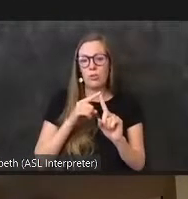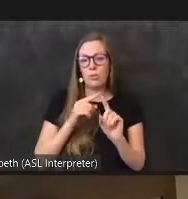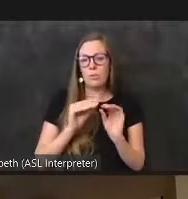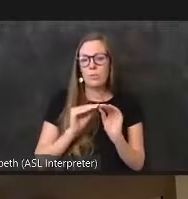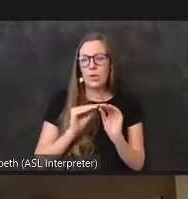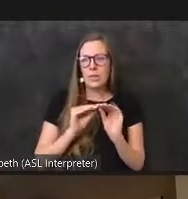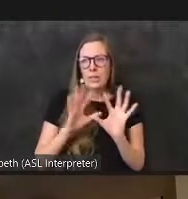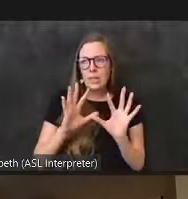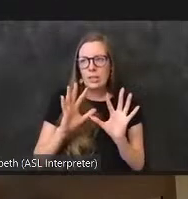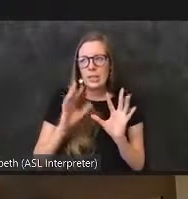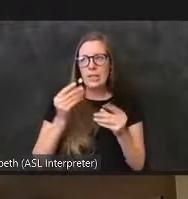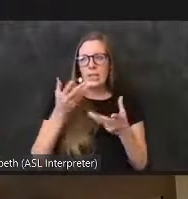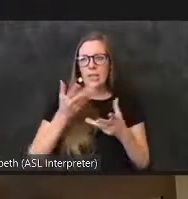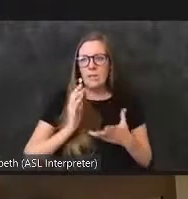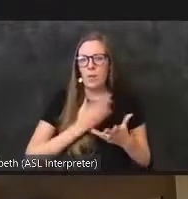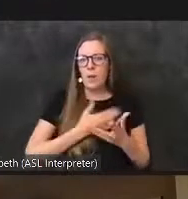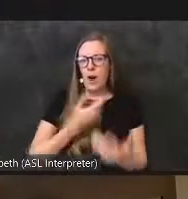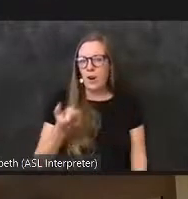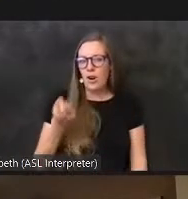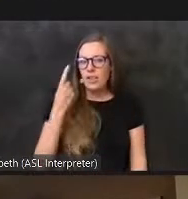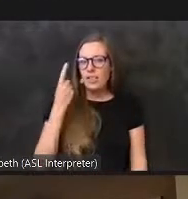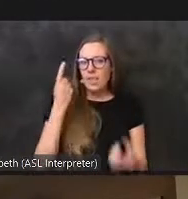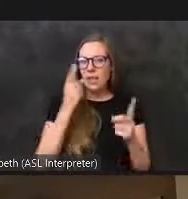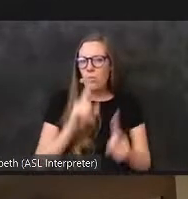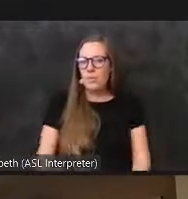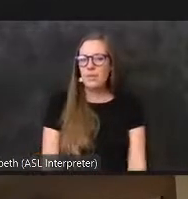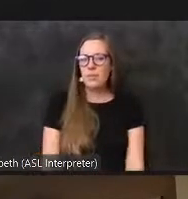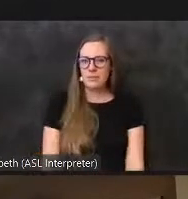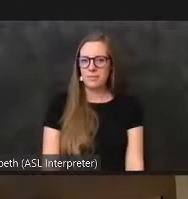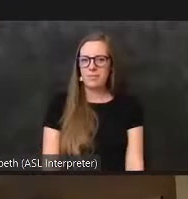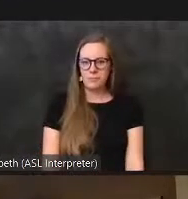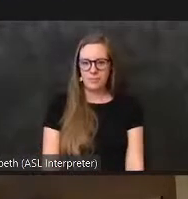utilizarlo más clara e informar nuestra comprensión de lo que está sucediendo.